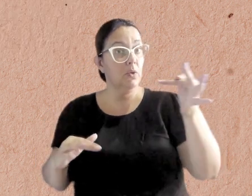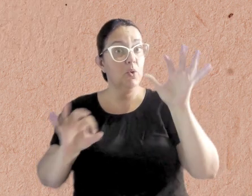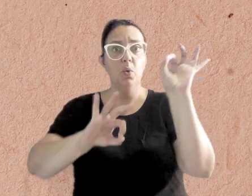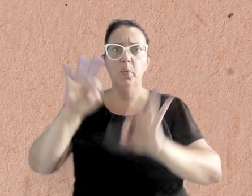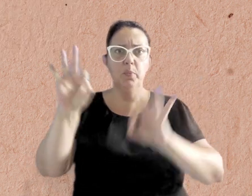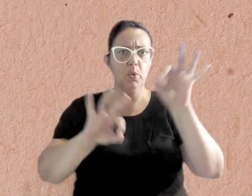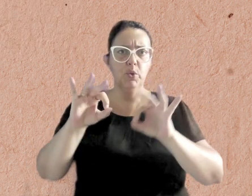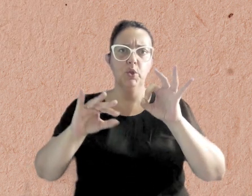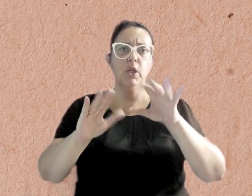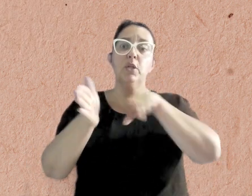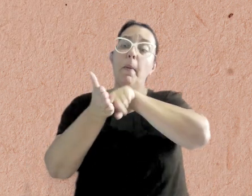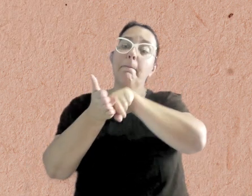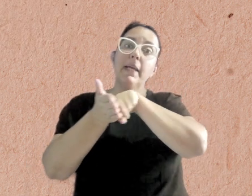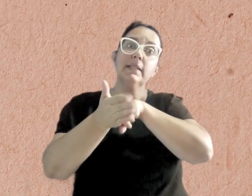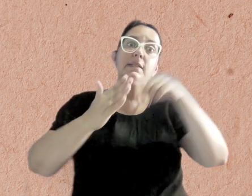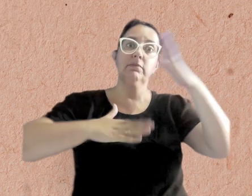O projeto fez uso da Pesquisa-Ação,